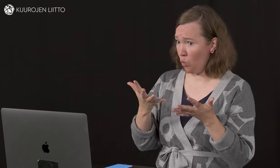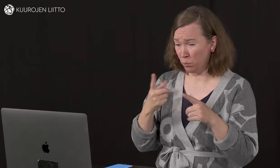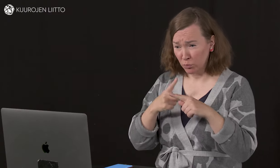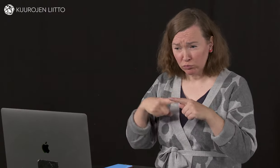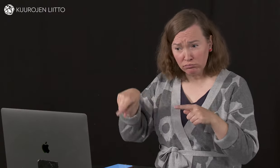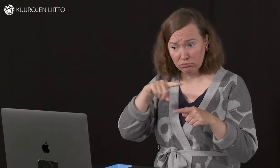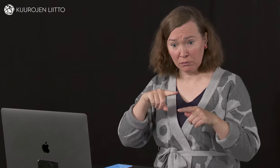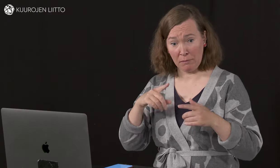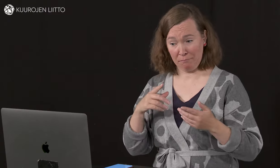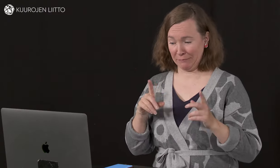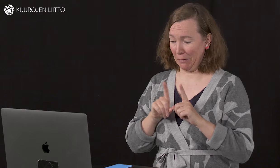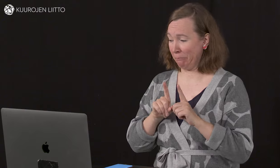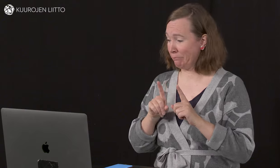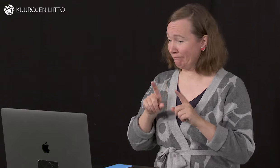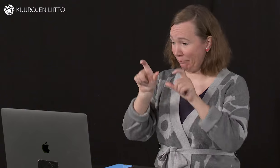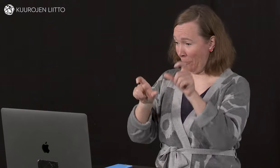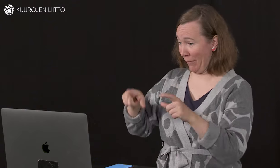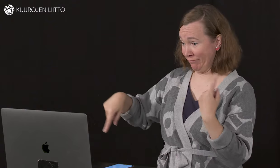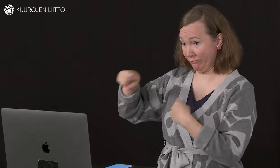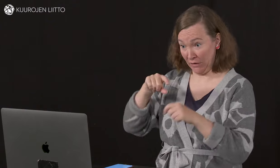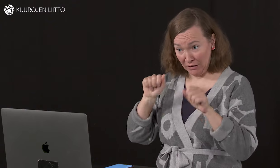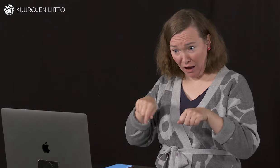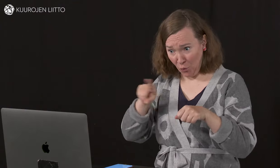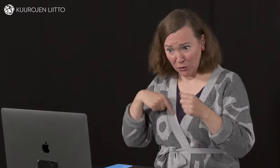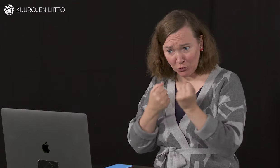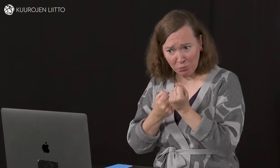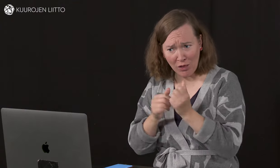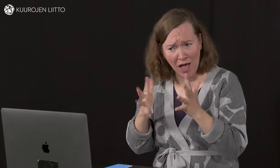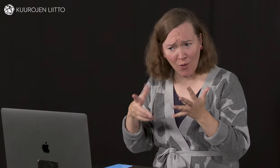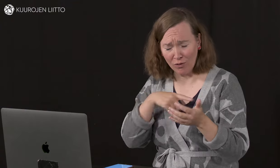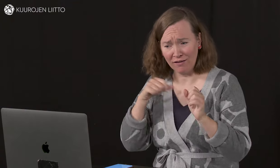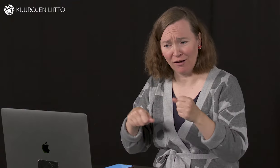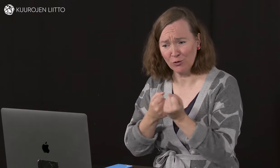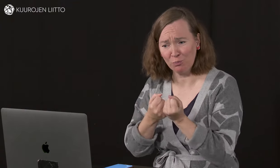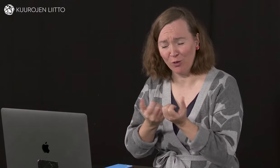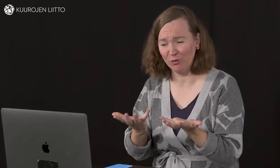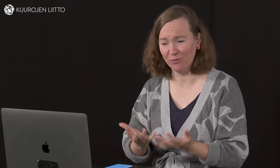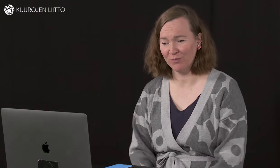Ja voimmeko me "tavalliset" ihmiset tarjota tukeamme, millä tavalla?